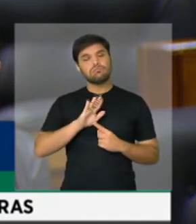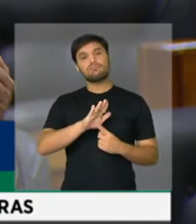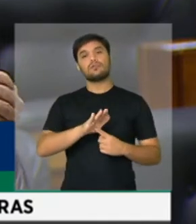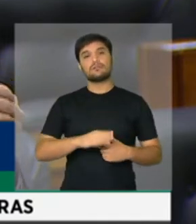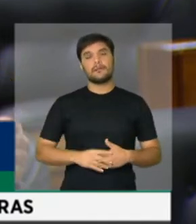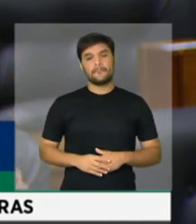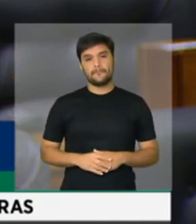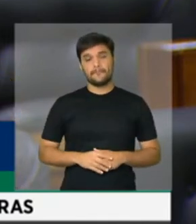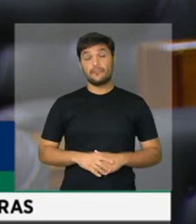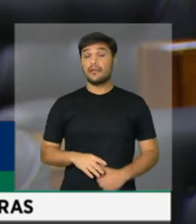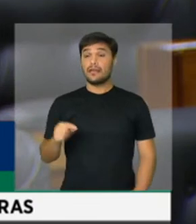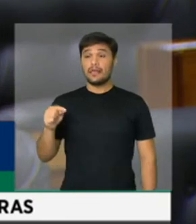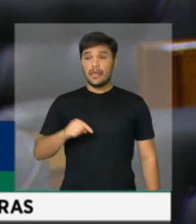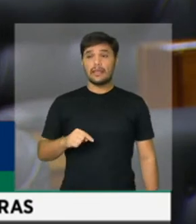ESPERAMOS A DELIBERAÇÃO, POSICIONAMENTO DA MESA SOBRE O